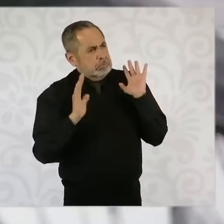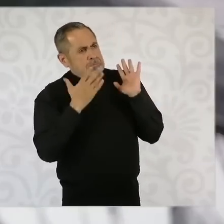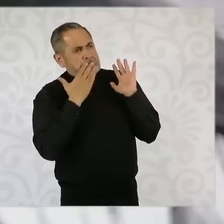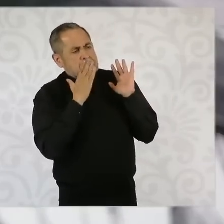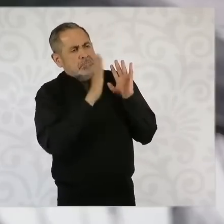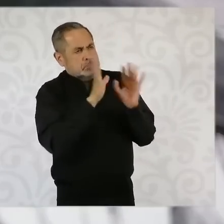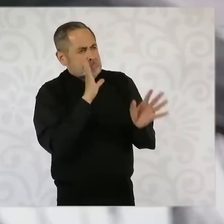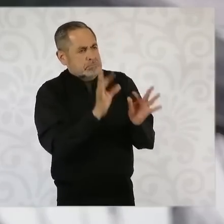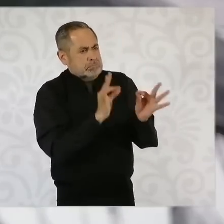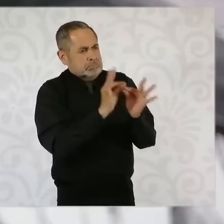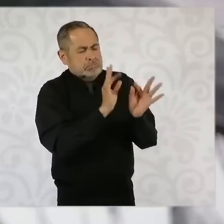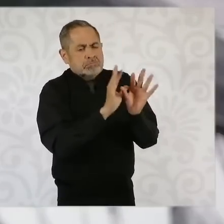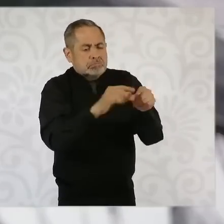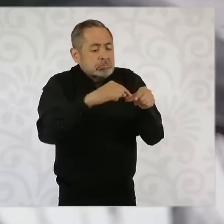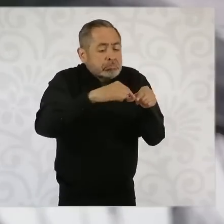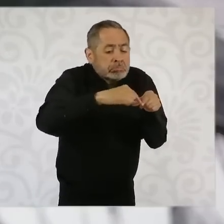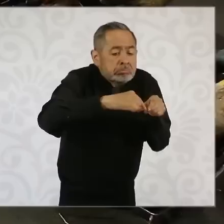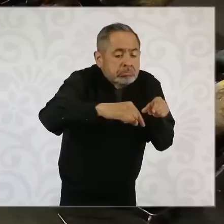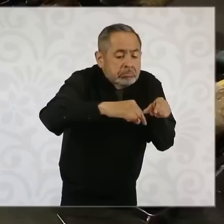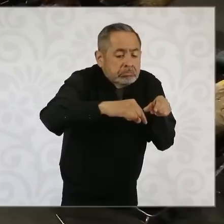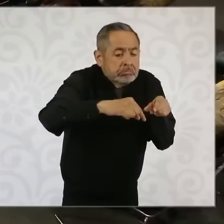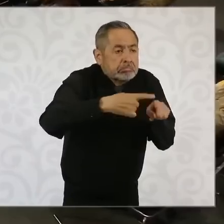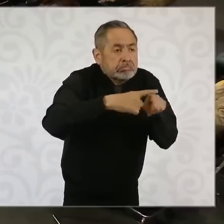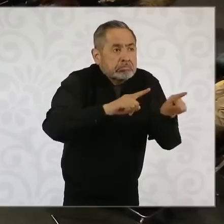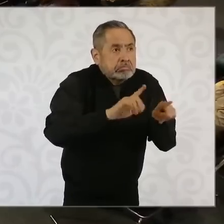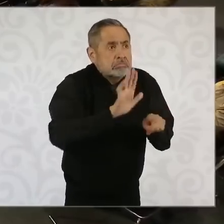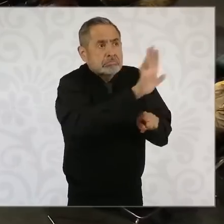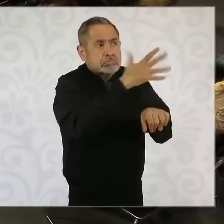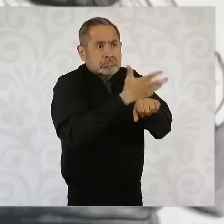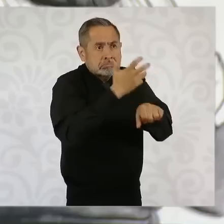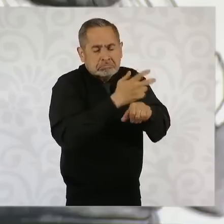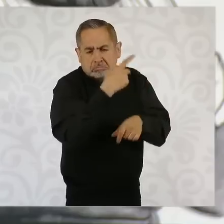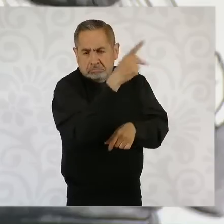único lugar donde puede llamarle de una manera distinta a Estados Unidos es donde